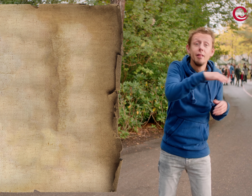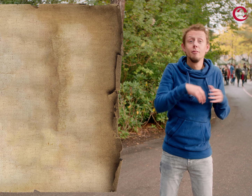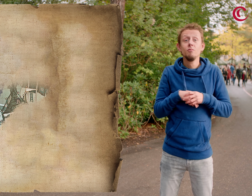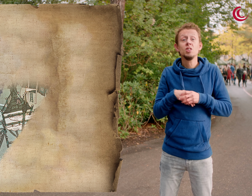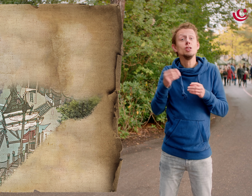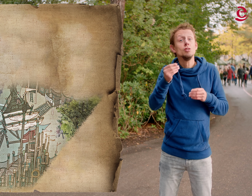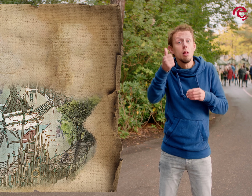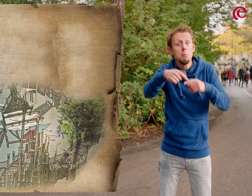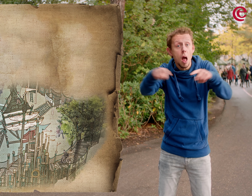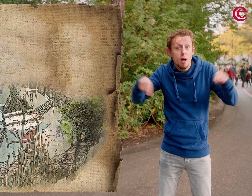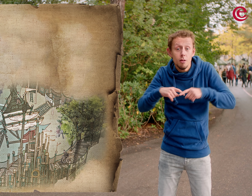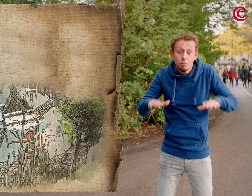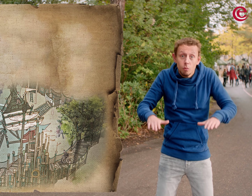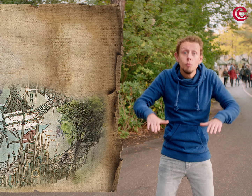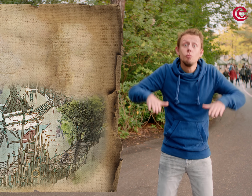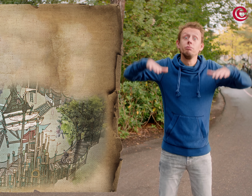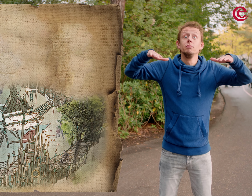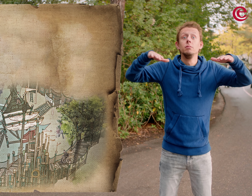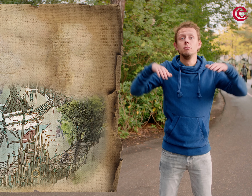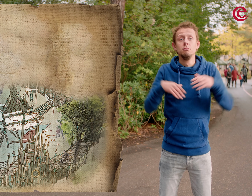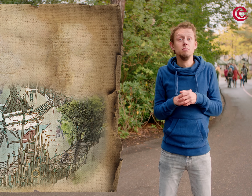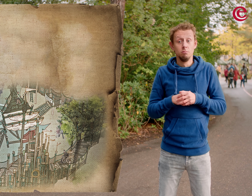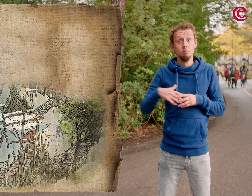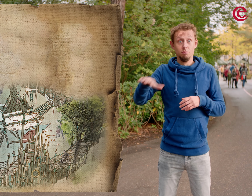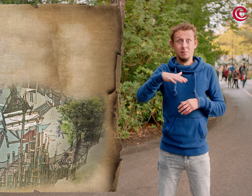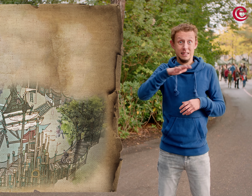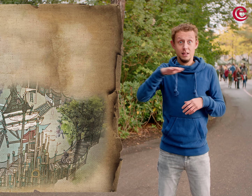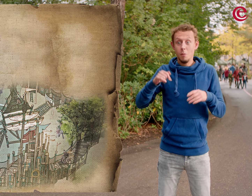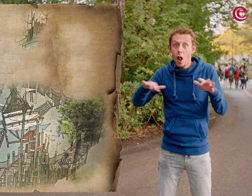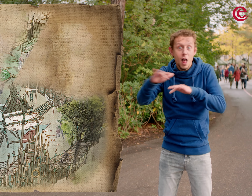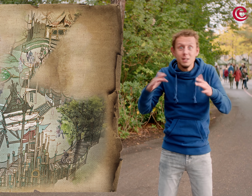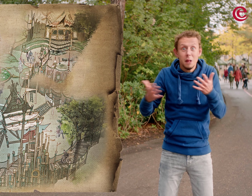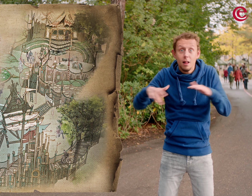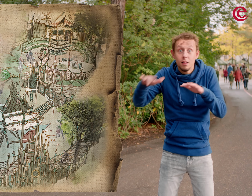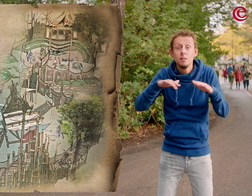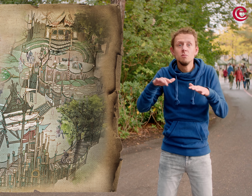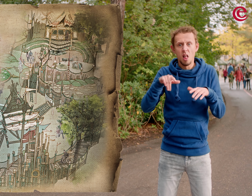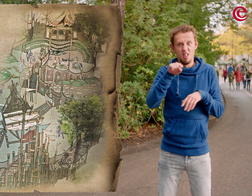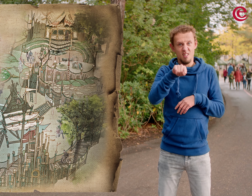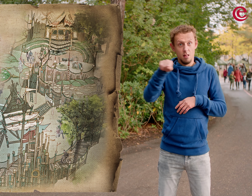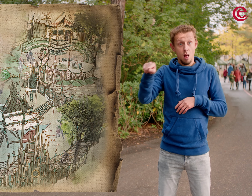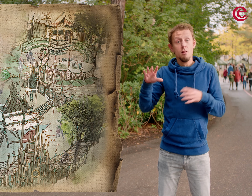...een glijbaan, een verhoogde zandbak, waar kinderen lekker kunnen spelen.